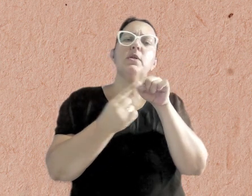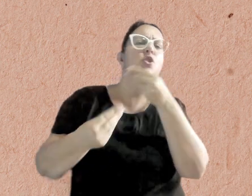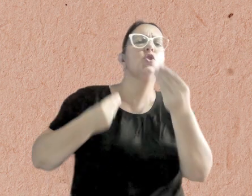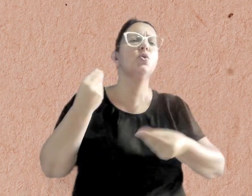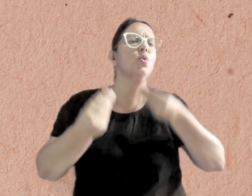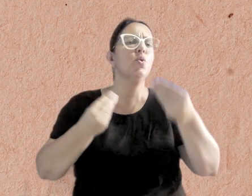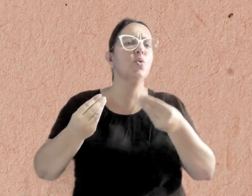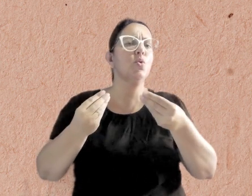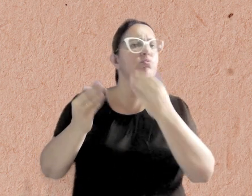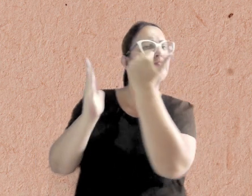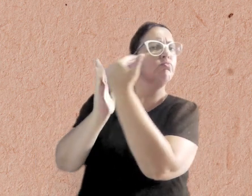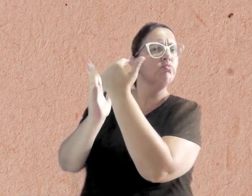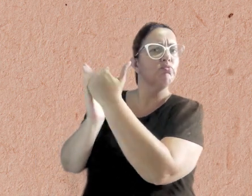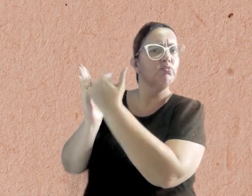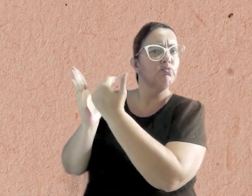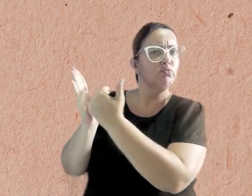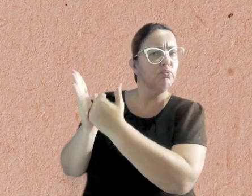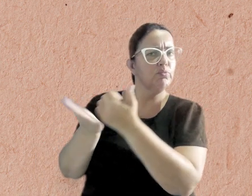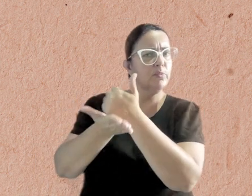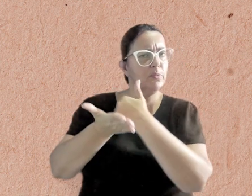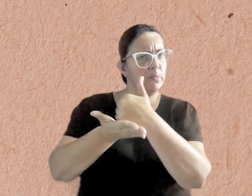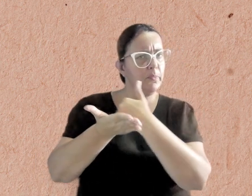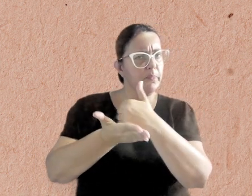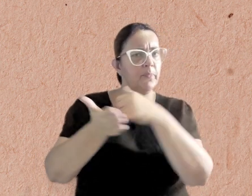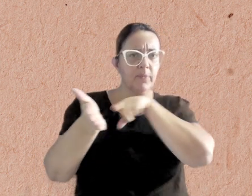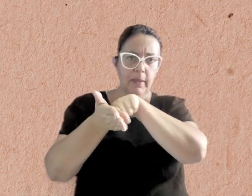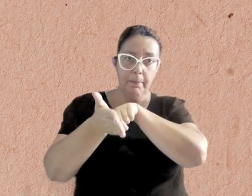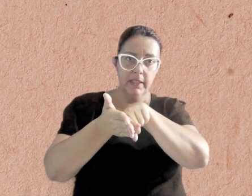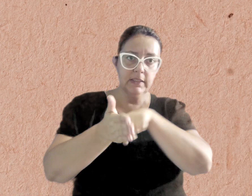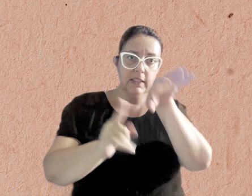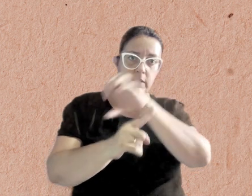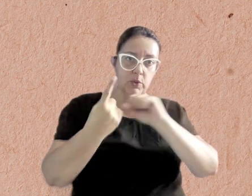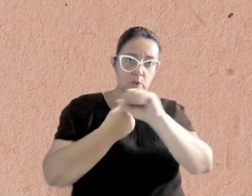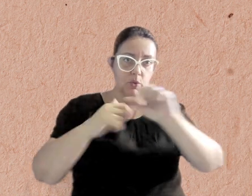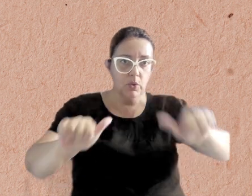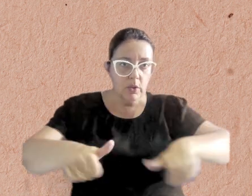foi estabelecida uma série de procedimentos baseados na pesquisa social qualitativa: